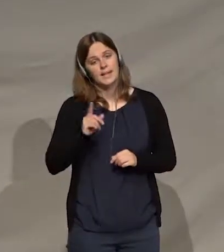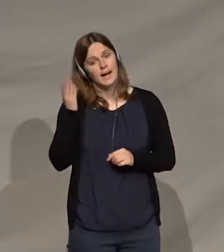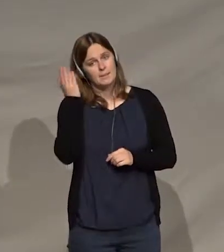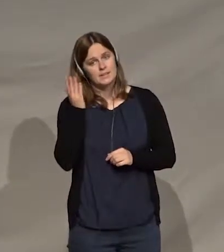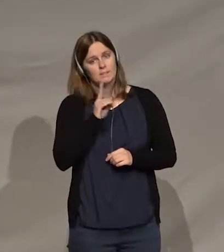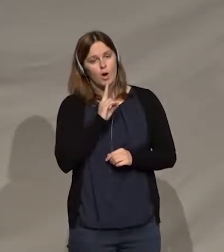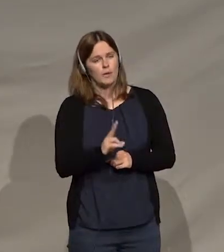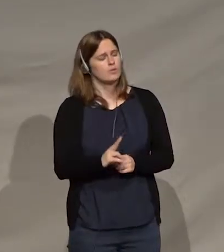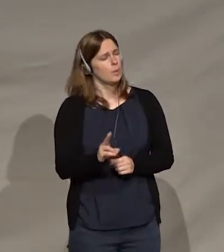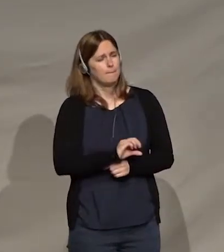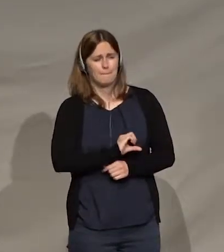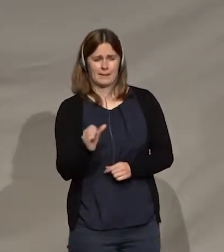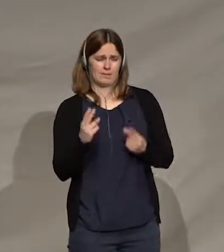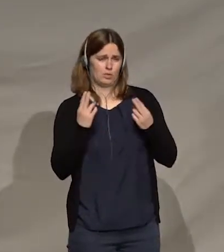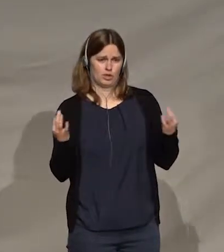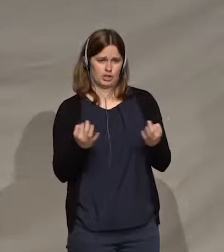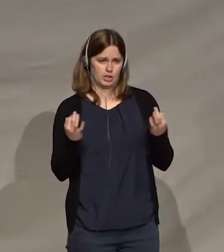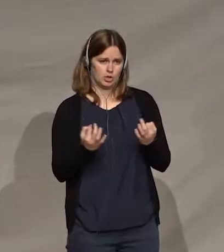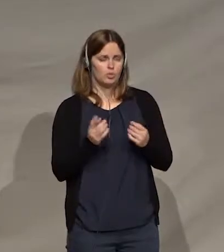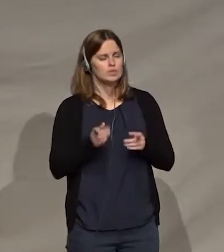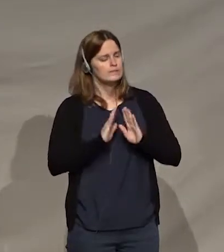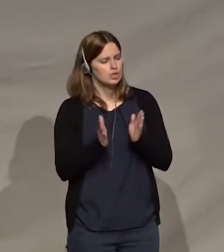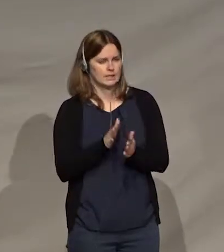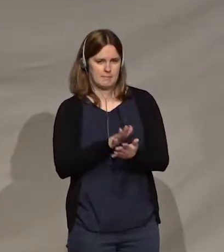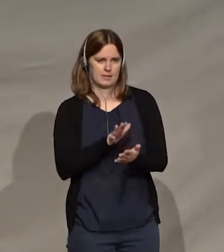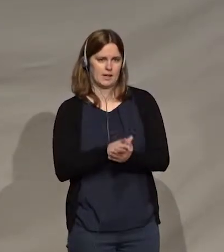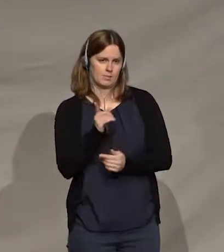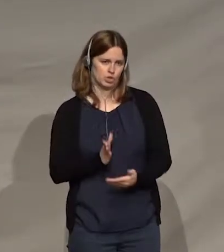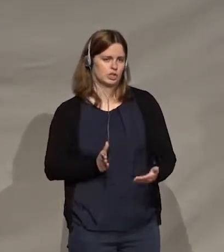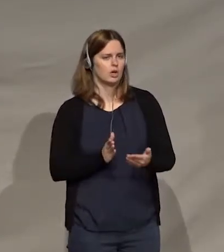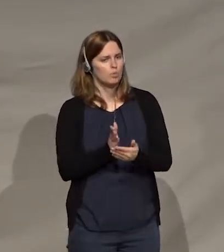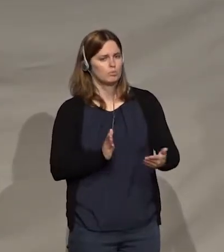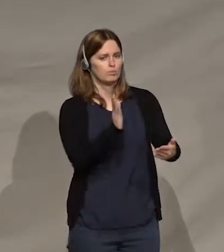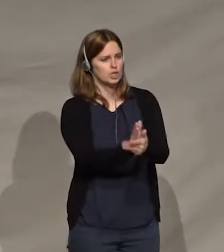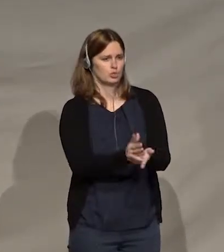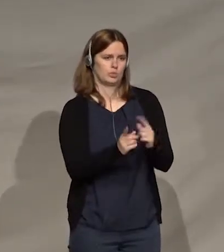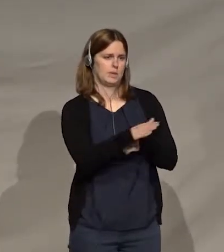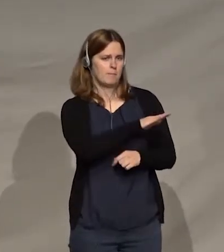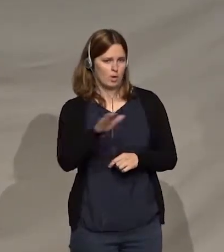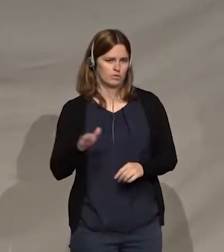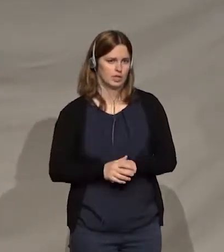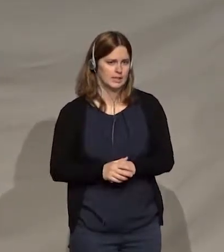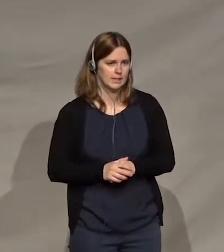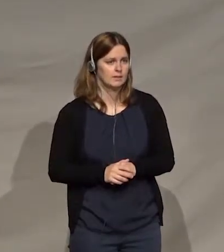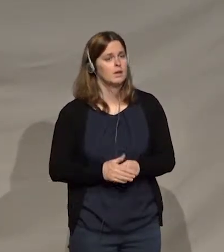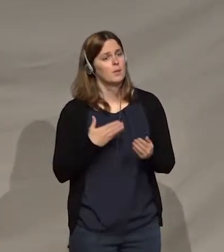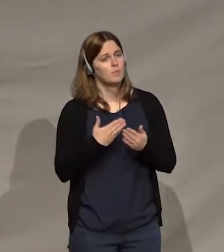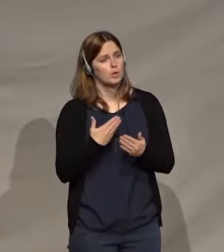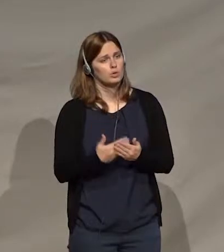technologií, které existují a jsou používány. Ty vezmeme, dáme je na jedno místo, přidáme k tomu velmi snadno použitelné uživatelské rozhraní,